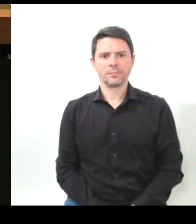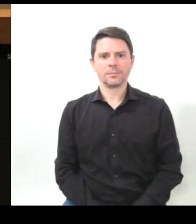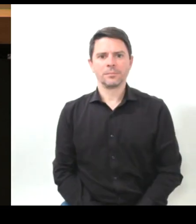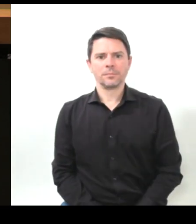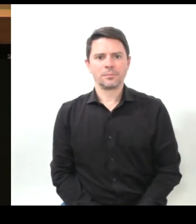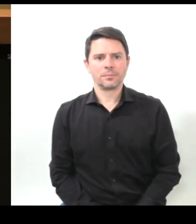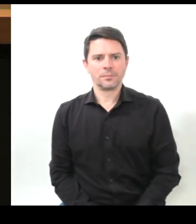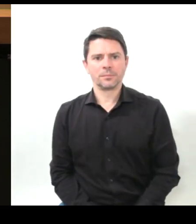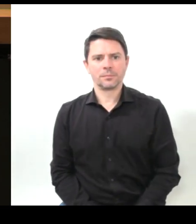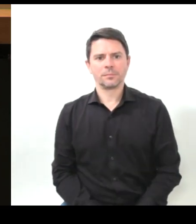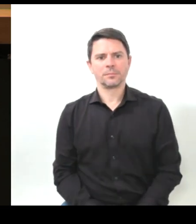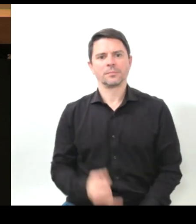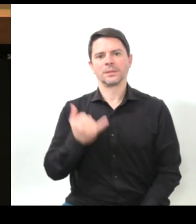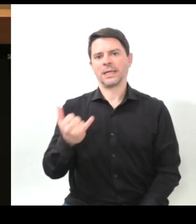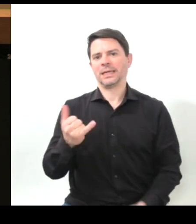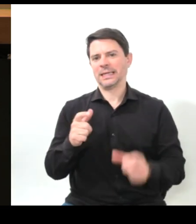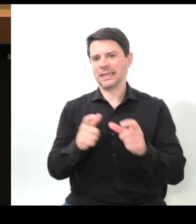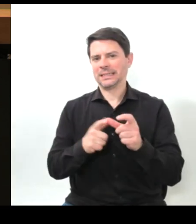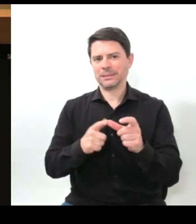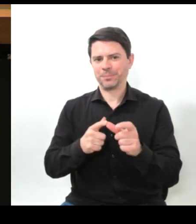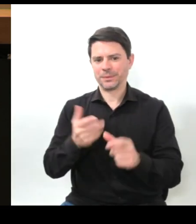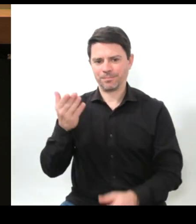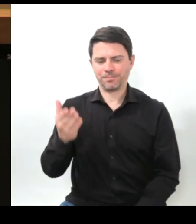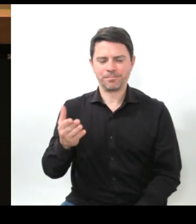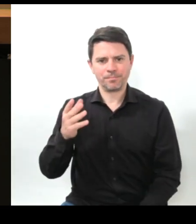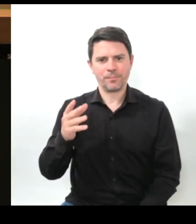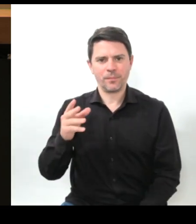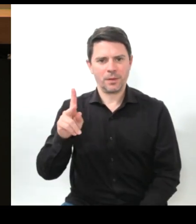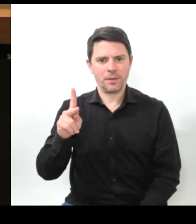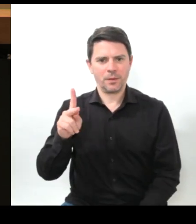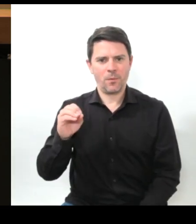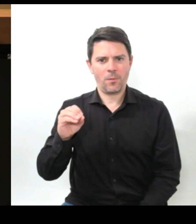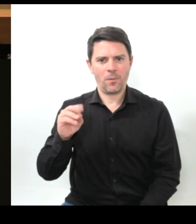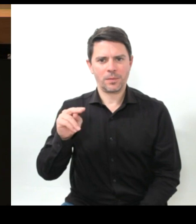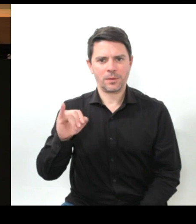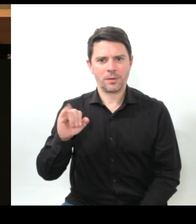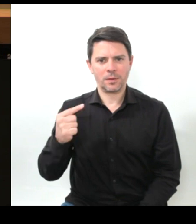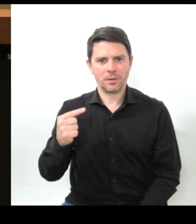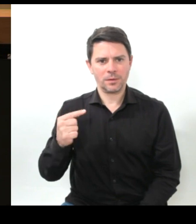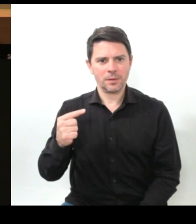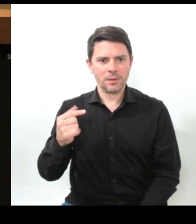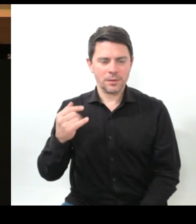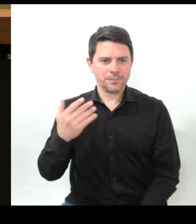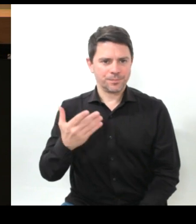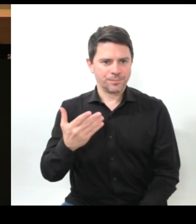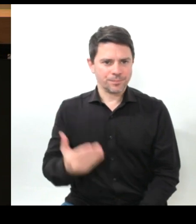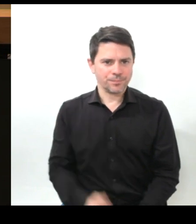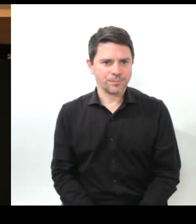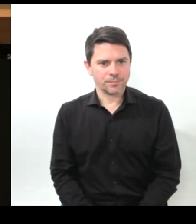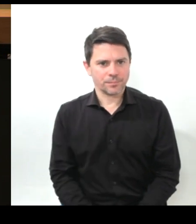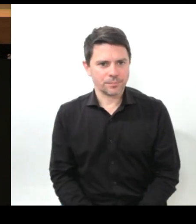Sie entscheidet darüber, ob sie mit Gelassenheit oder dem nagenden Gefühl finanzieller Unsicherheit in die Ausbildung gehen.